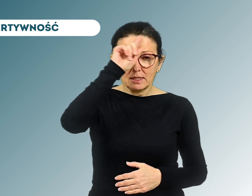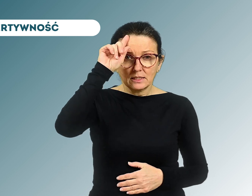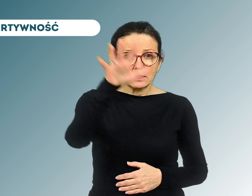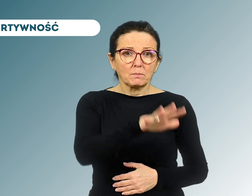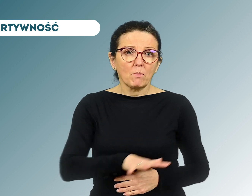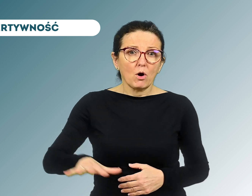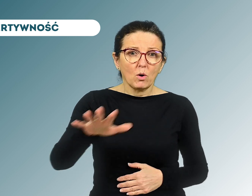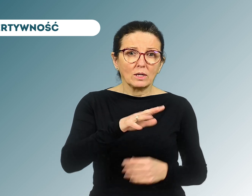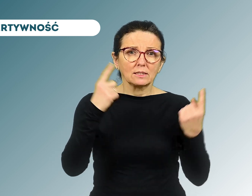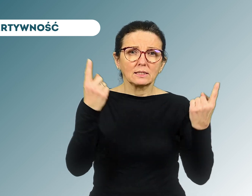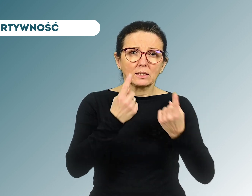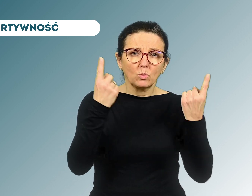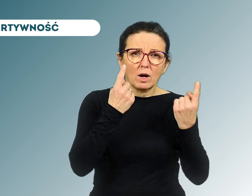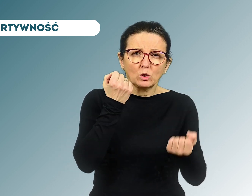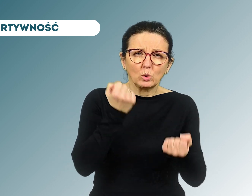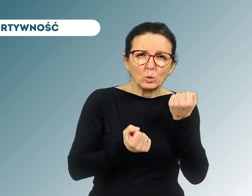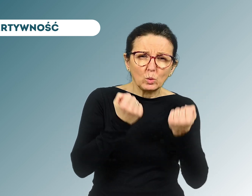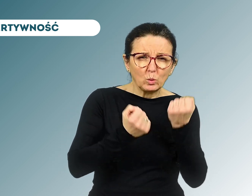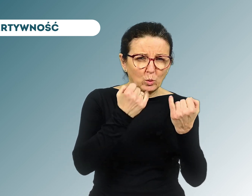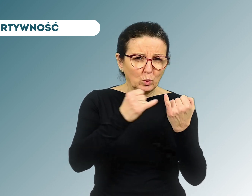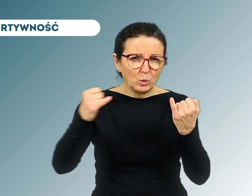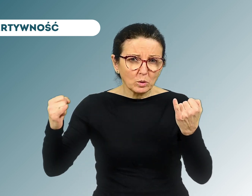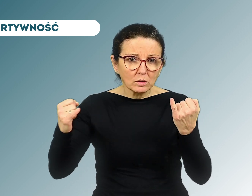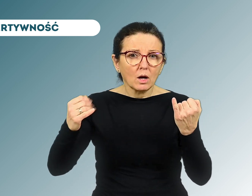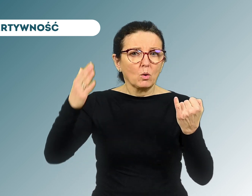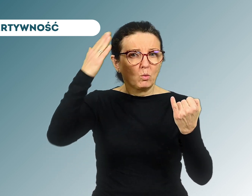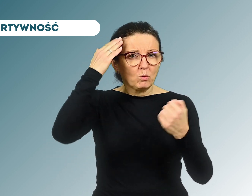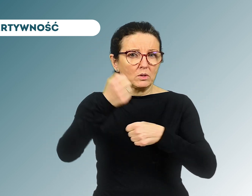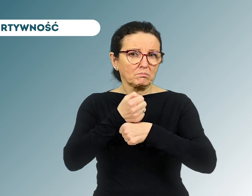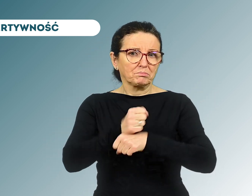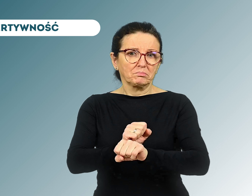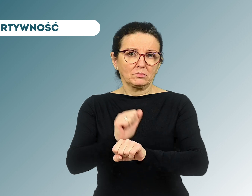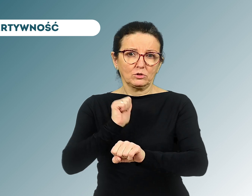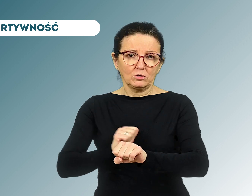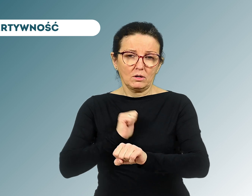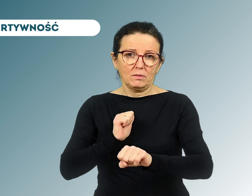Potrafi obronić siebie w różnych sytuacjach społecznych.